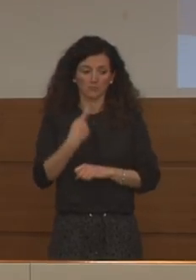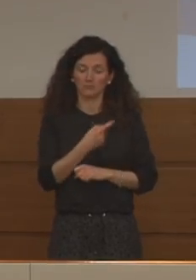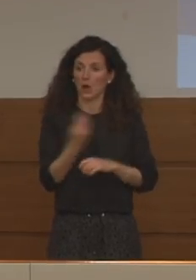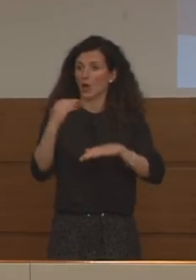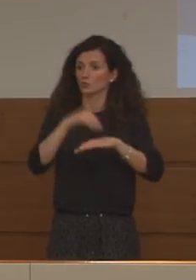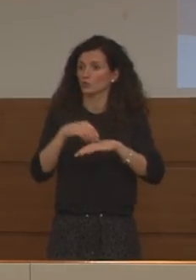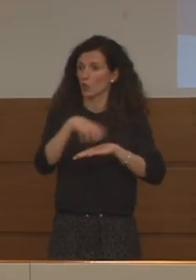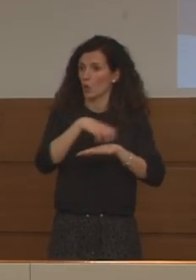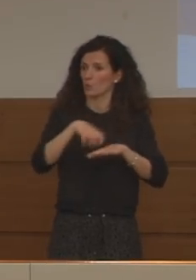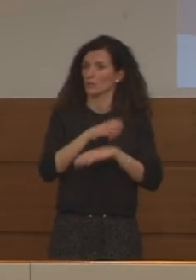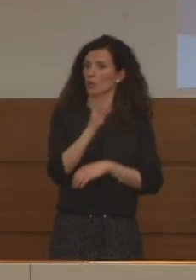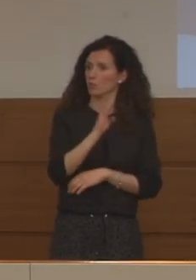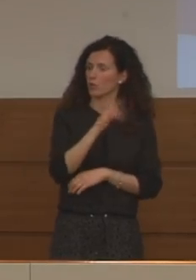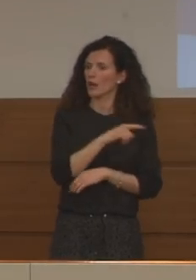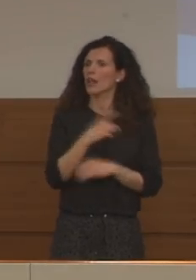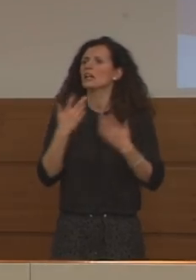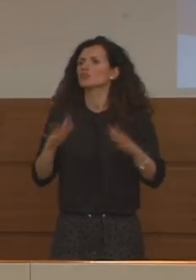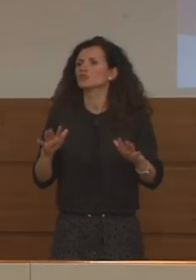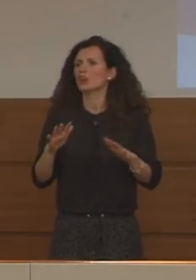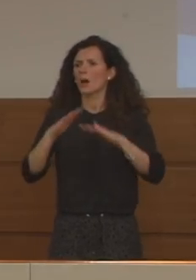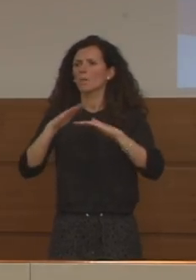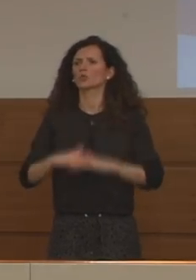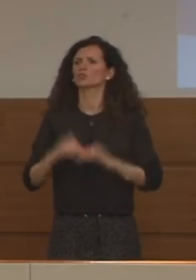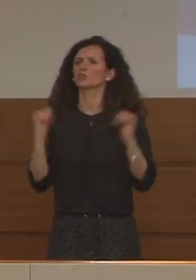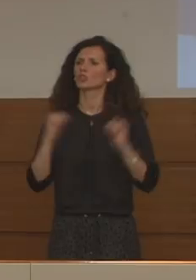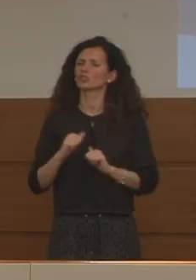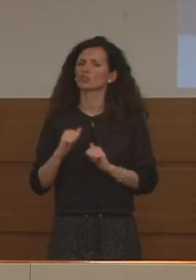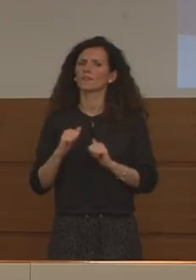la protezione civile ha messo a disposizione, ha fatto anche delle